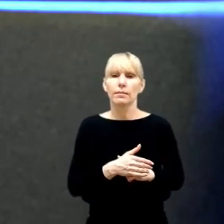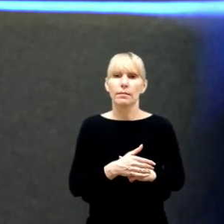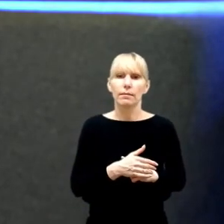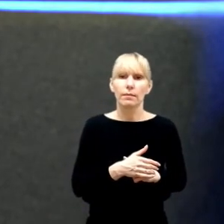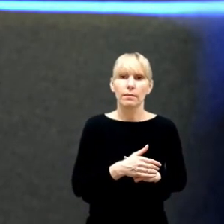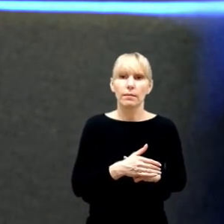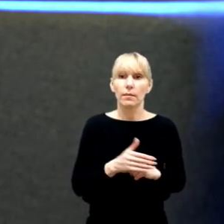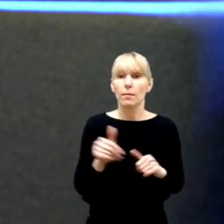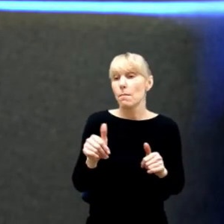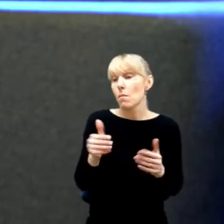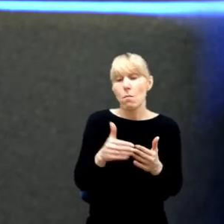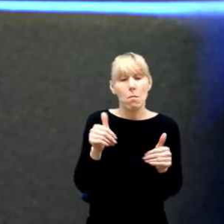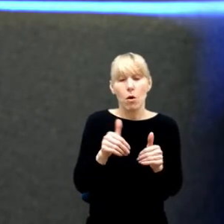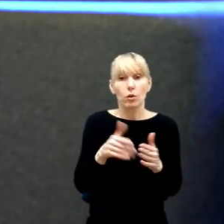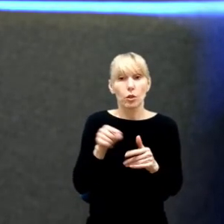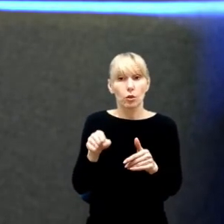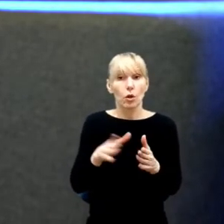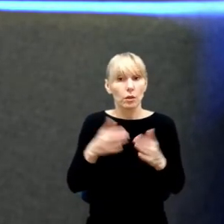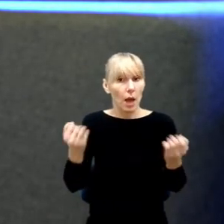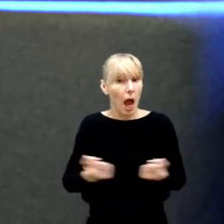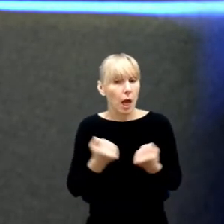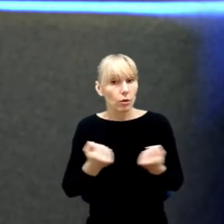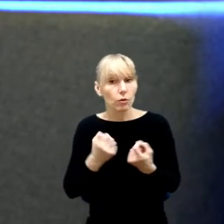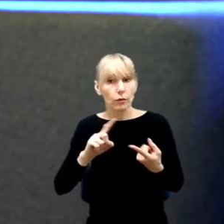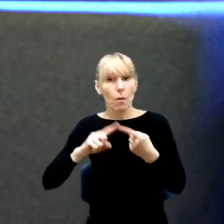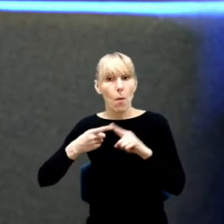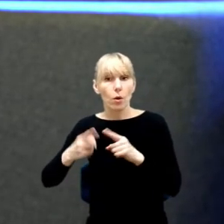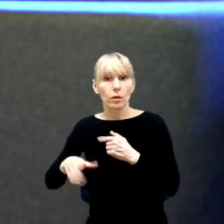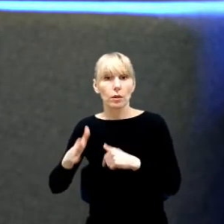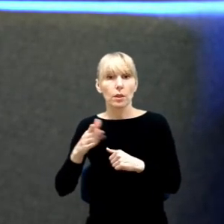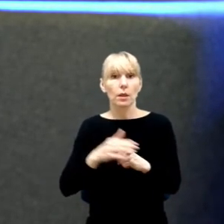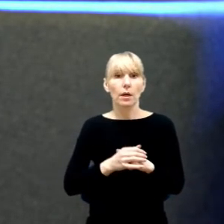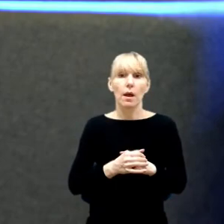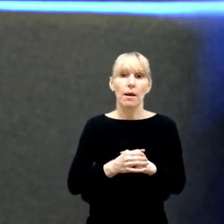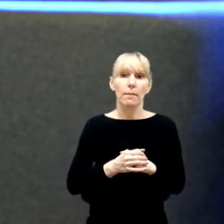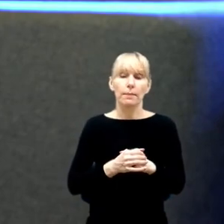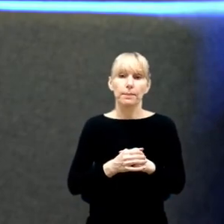Na tą aktywną politykę mieszkaniową właśnie, żeby pokazać, my oferujemy,